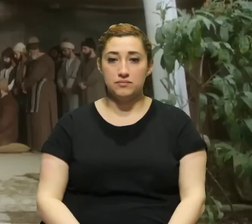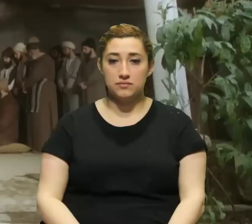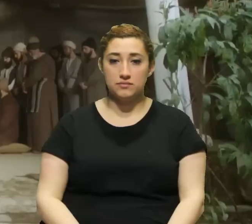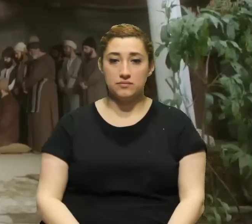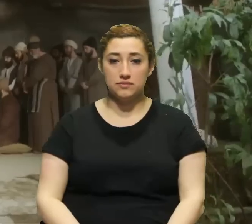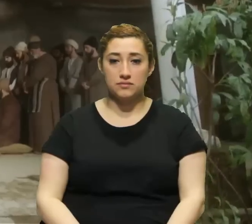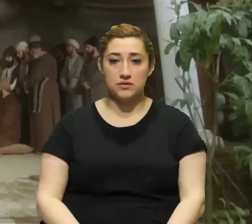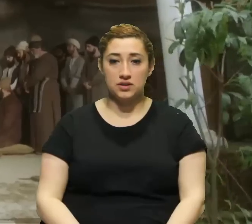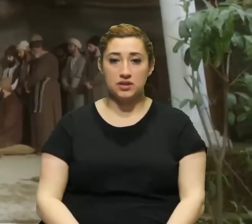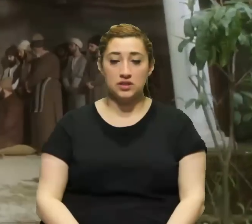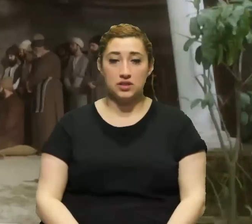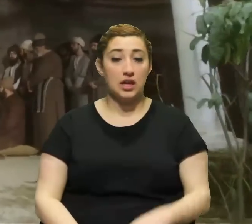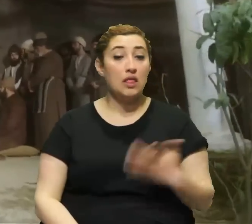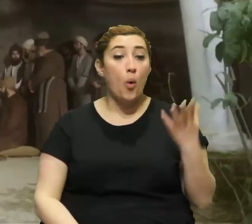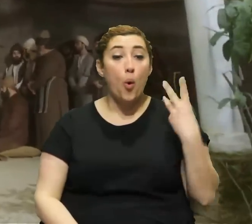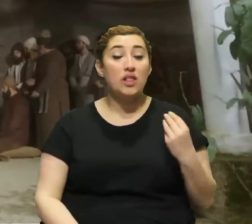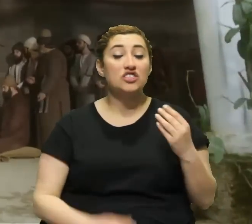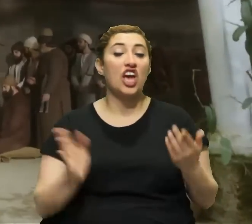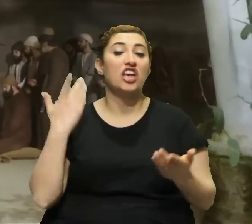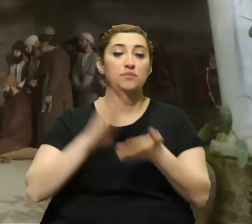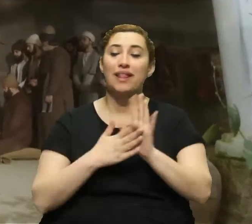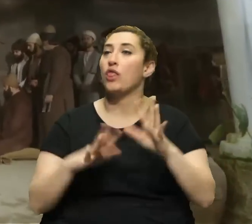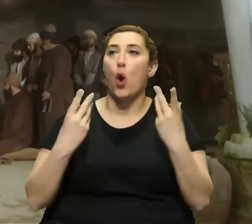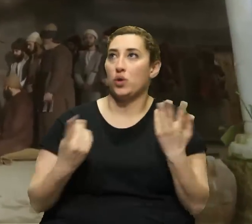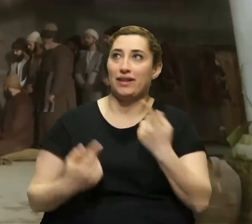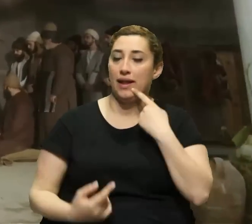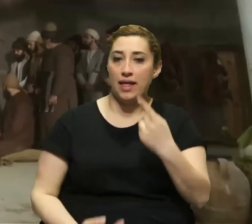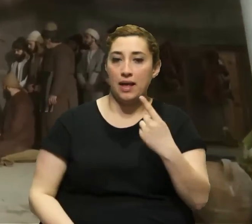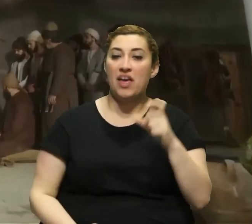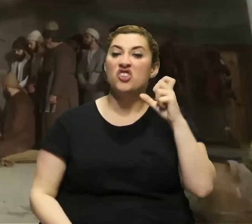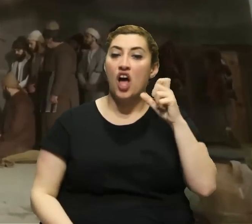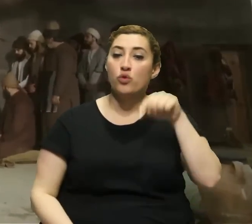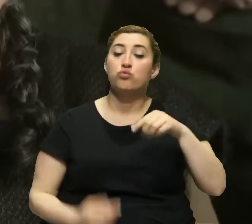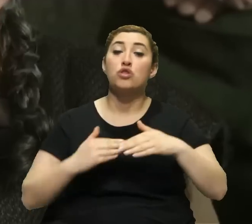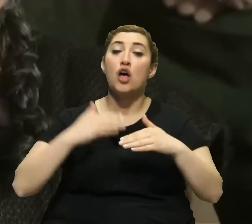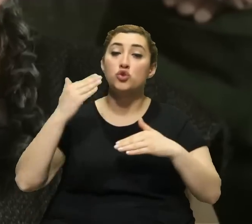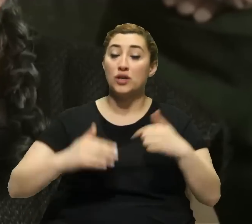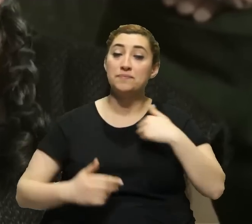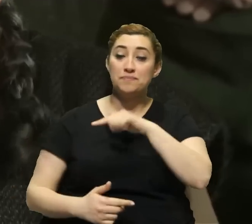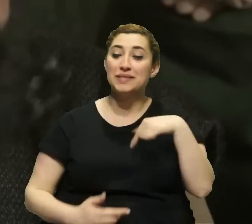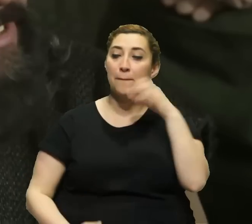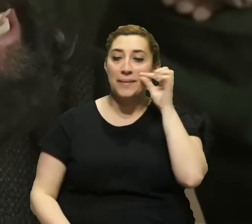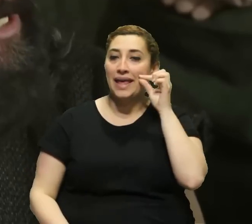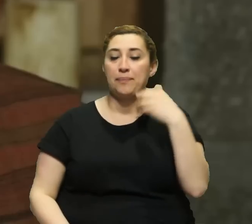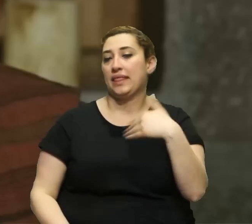Geçti bile, elden ne gelir ki? -Elden ne gelir ne demek ağalar? Candaroğlu bundan böyle bizim Bey'imiz değildir.